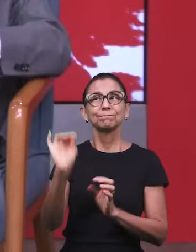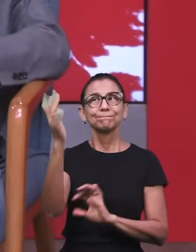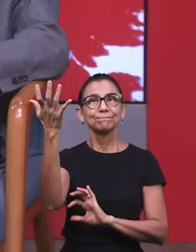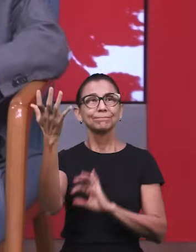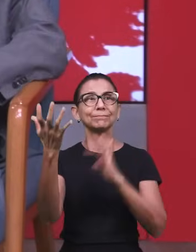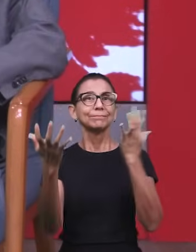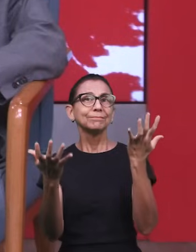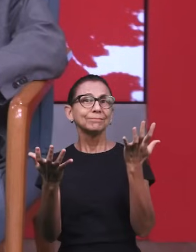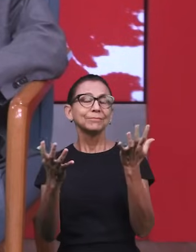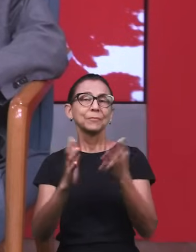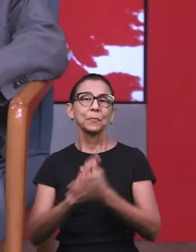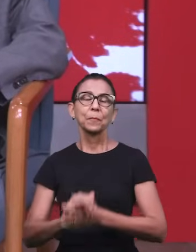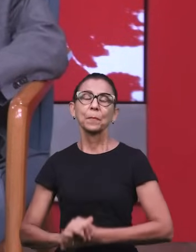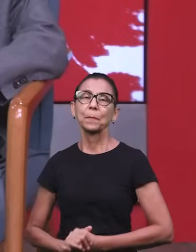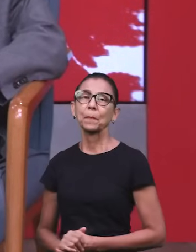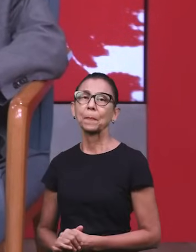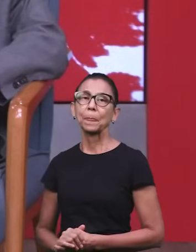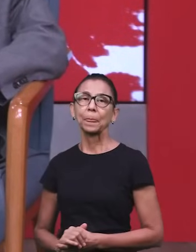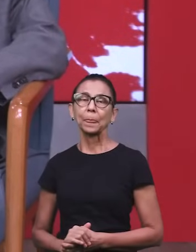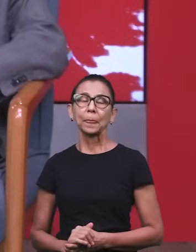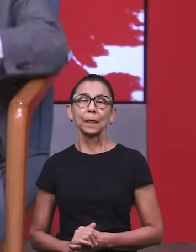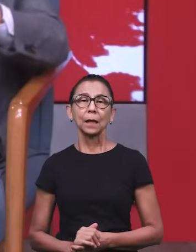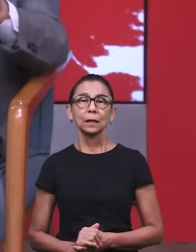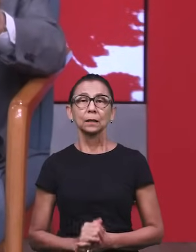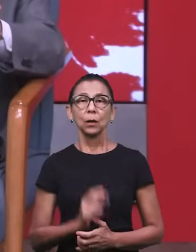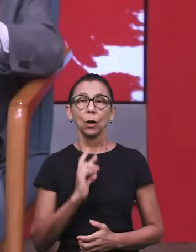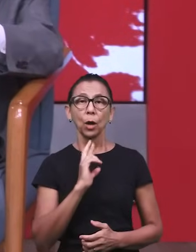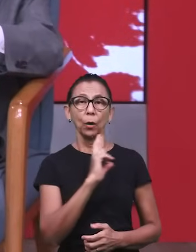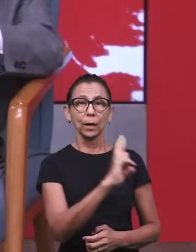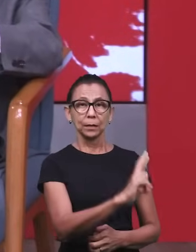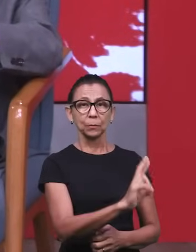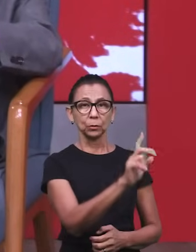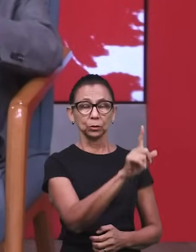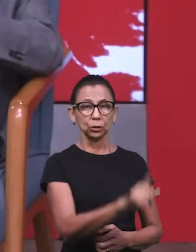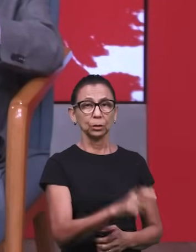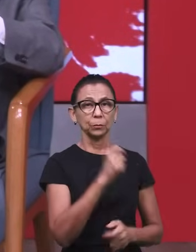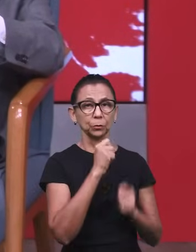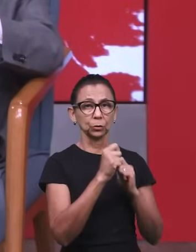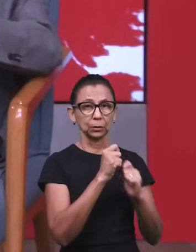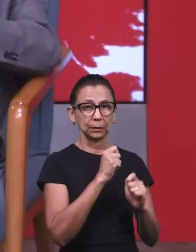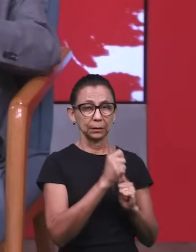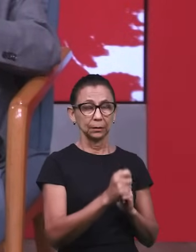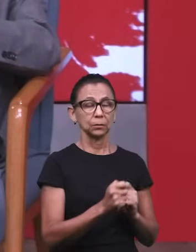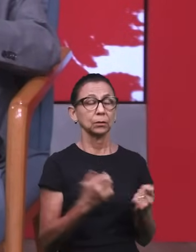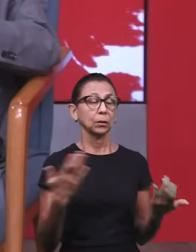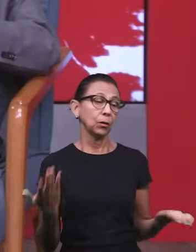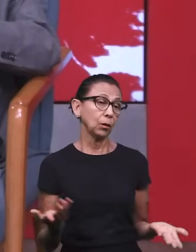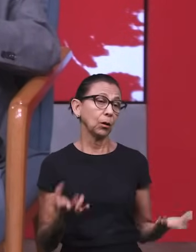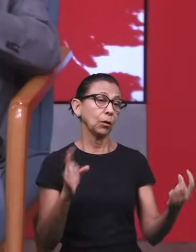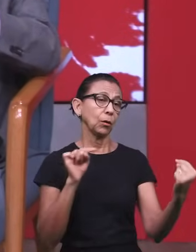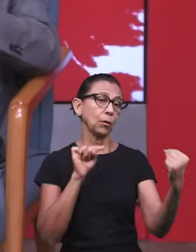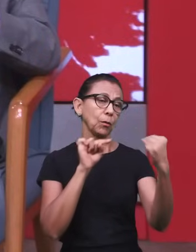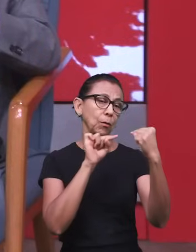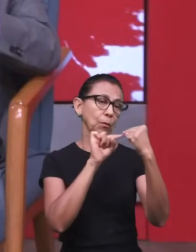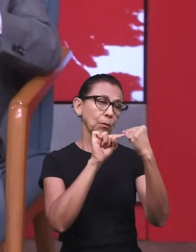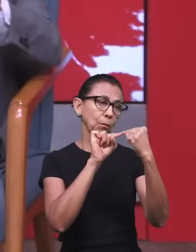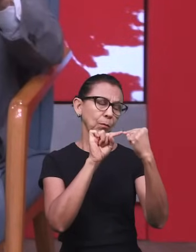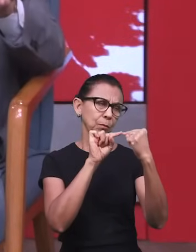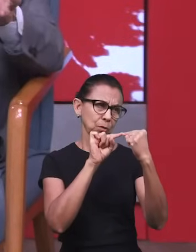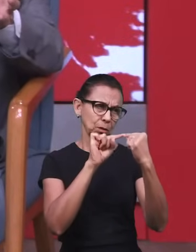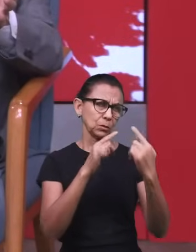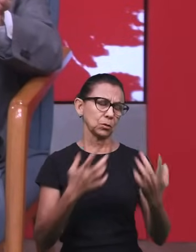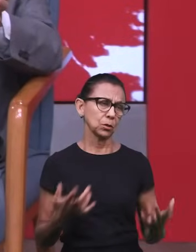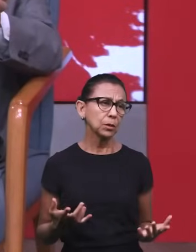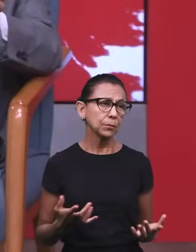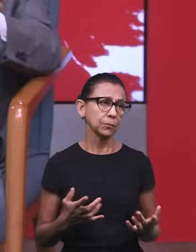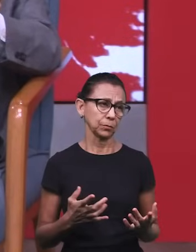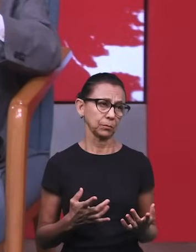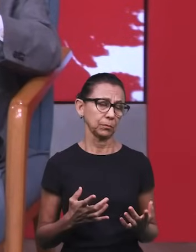que estamos vivendo Então eu disse para ele que grande objetivo é trazer para dentro da palavra